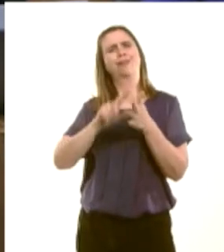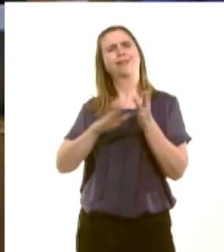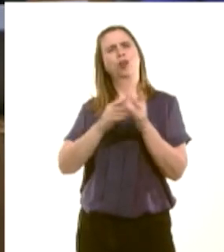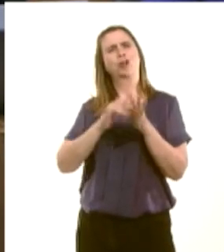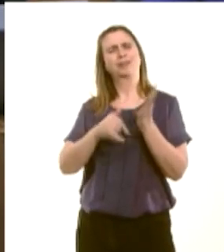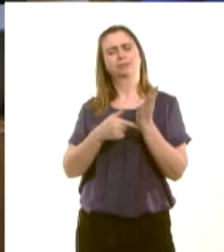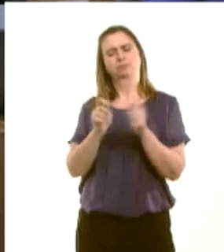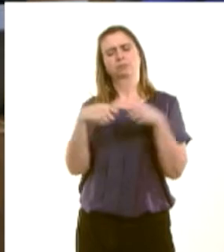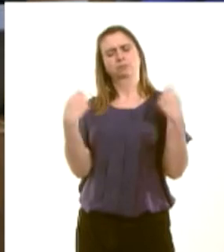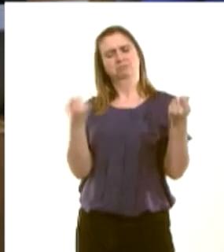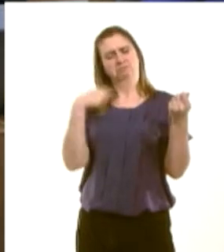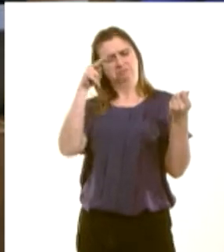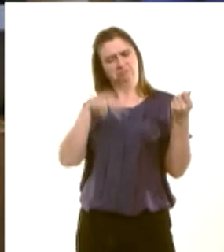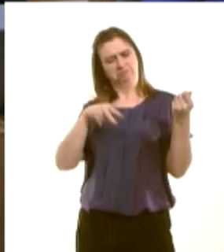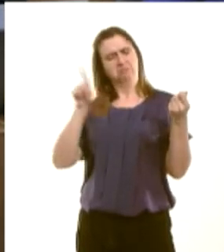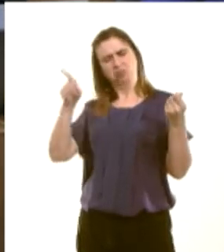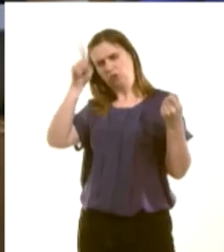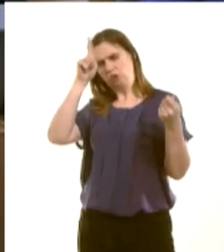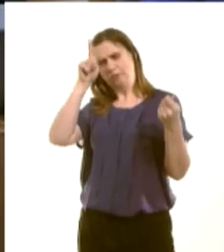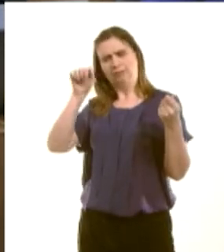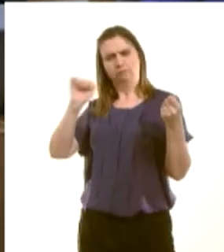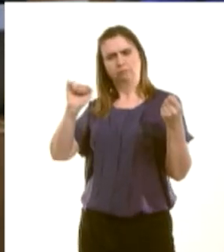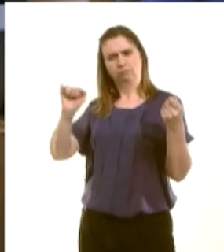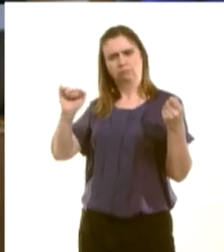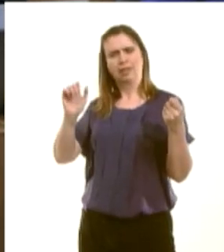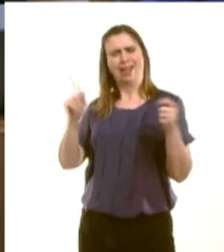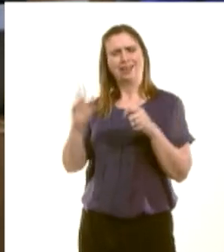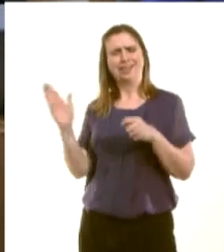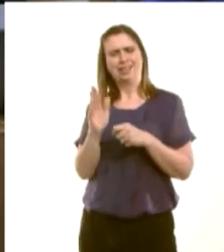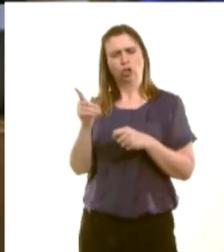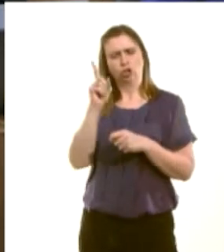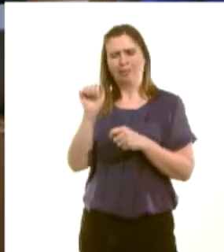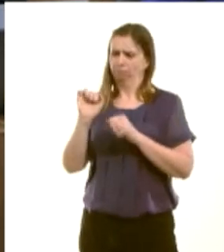diwethaf, lle roeddent yn siarad am beth roedd wedi digwydd yng nghefn gwlad yr Almaen, yn